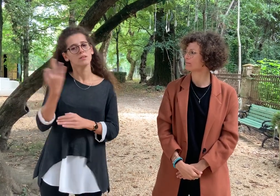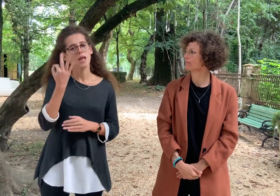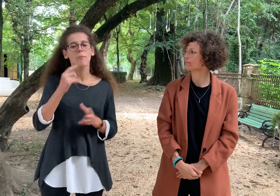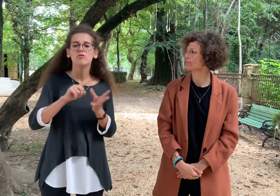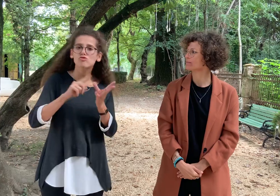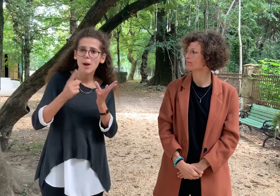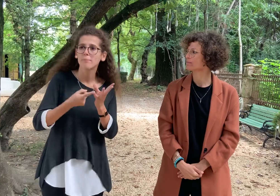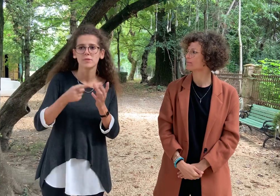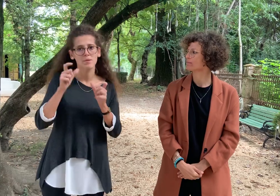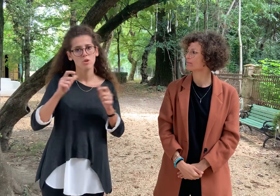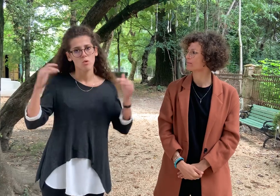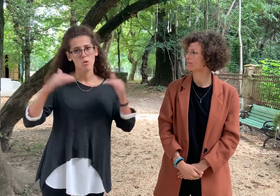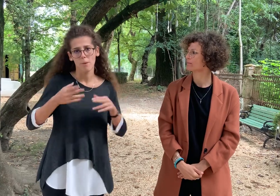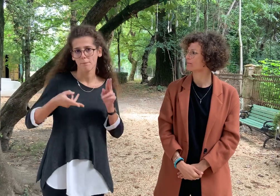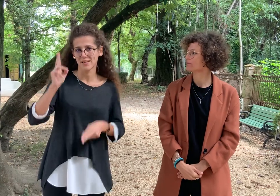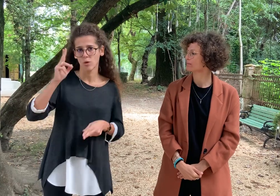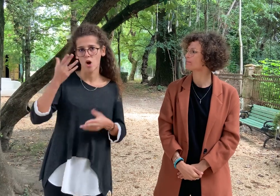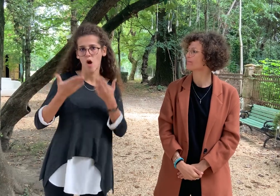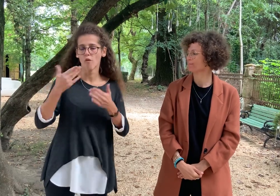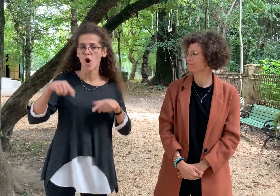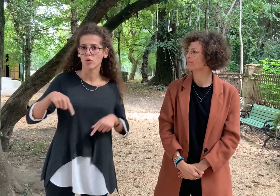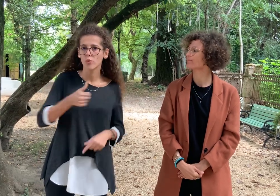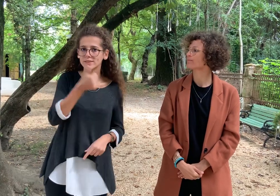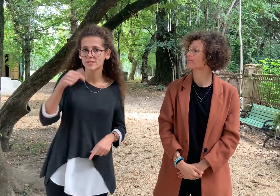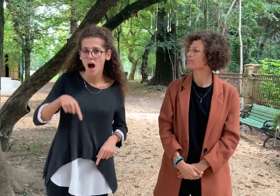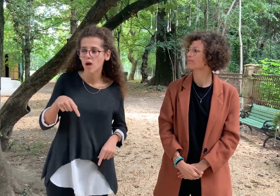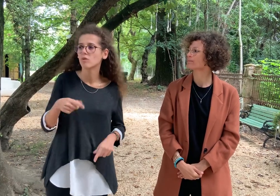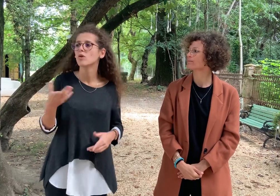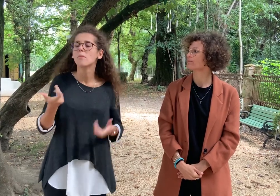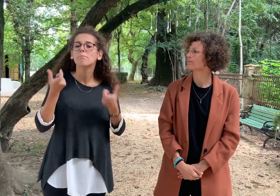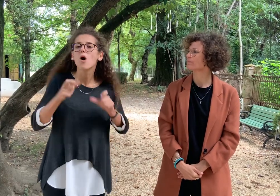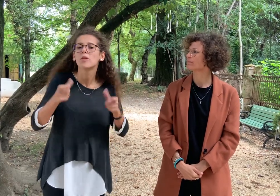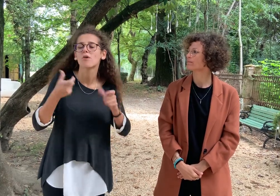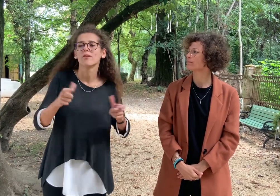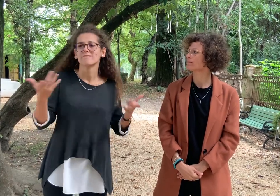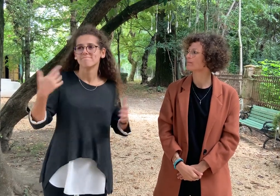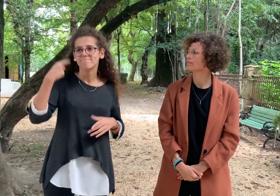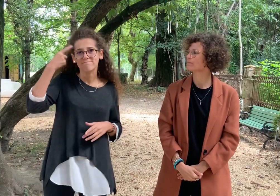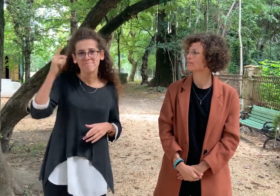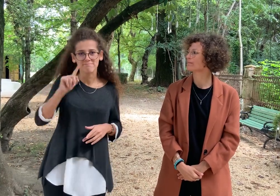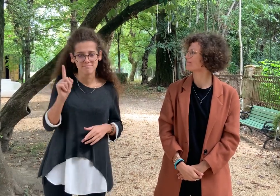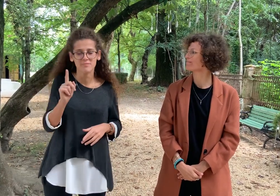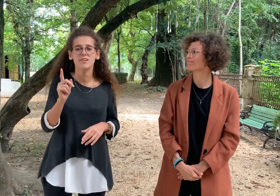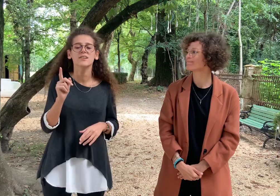non so perché quest'anno ci sia stata una scarsa partecipazione.